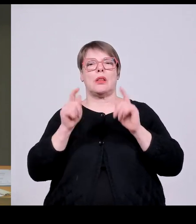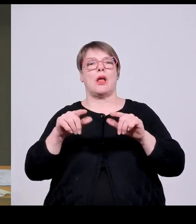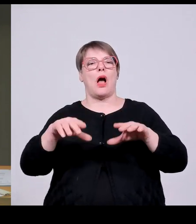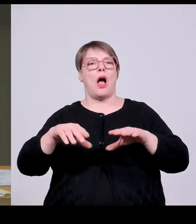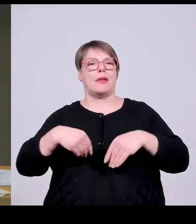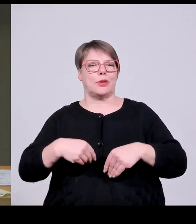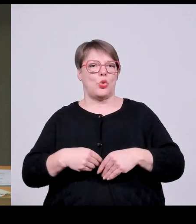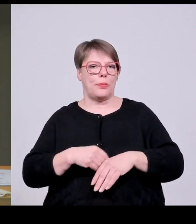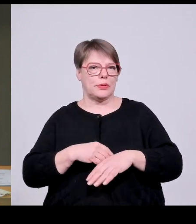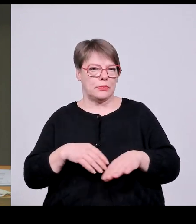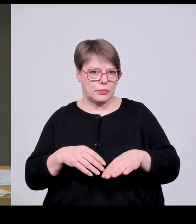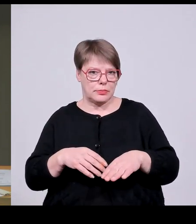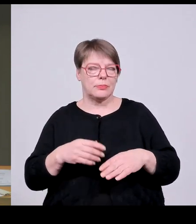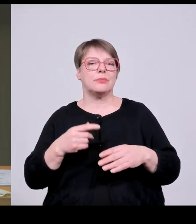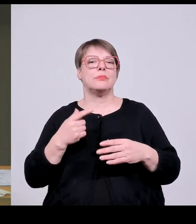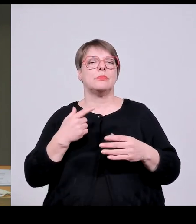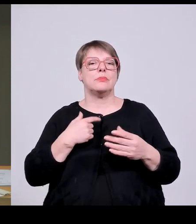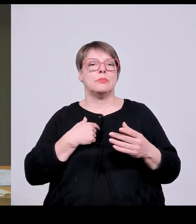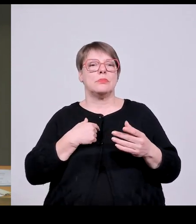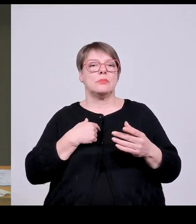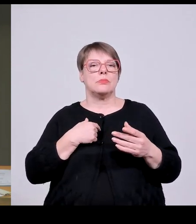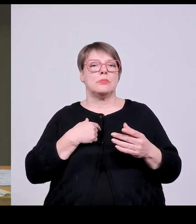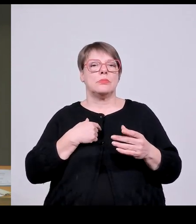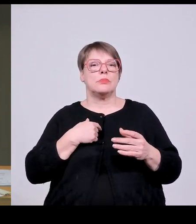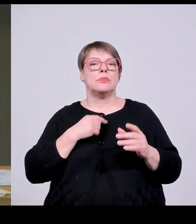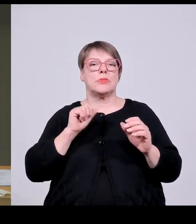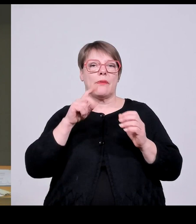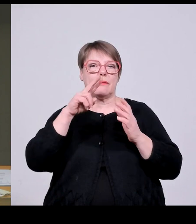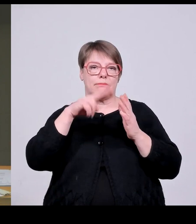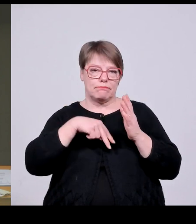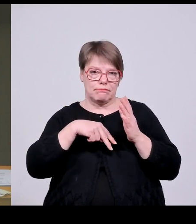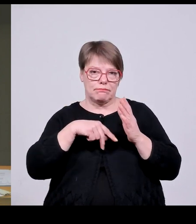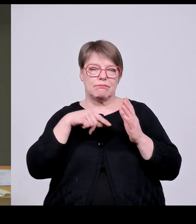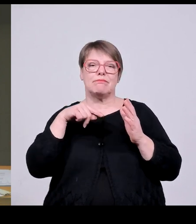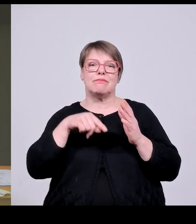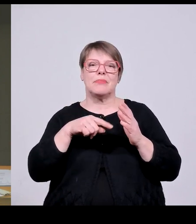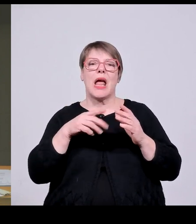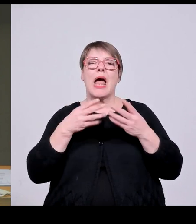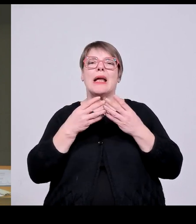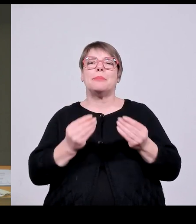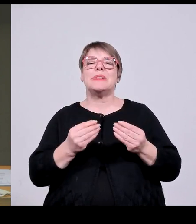Damit nicht gewählt. Als stellvertretendes Mitglied der Abgeordneter Ronald Gläser: gültig 122,